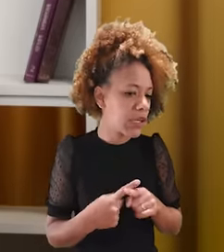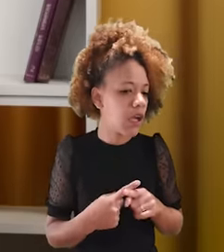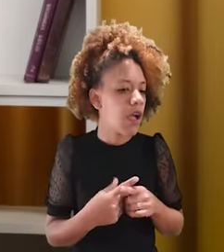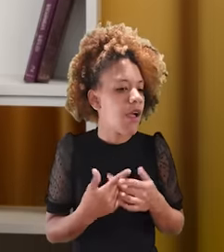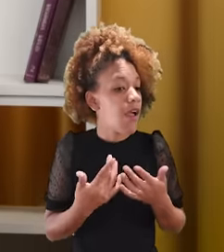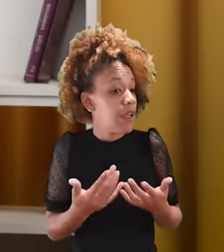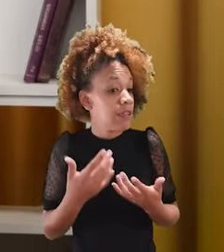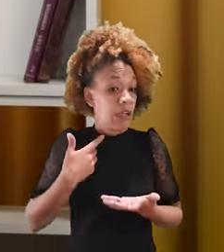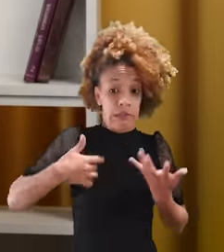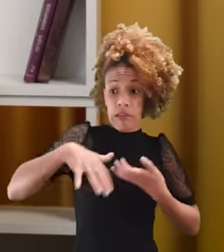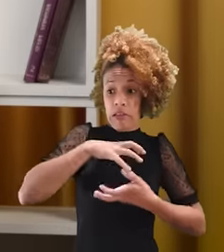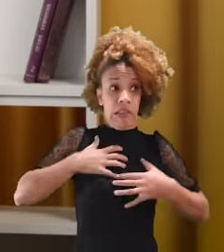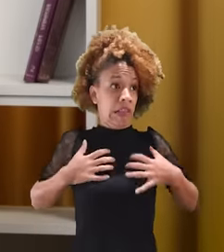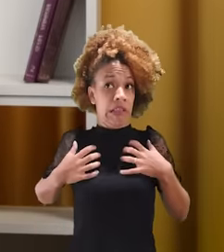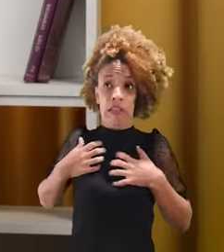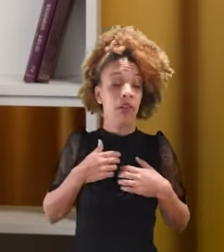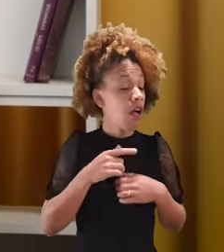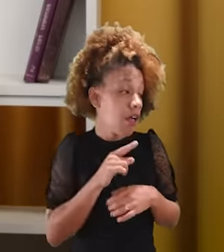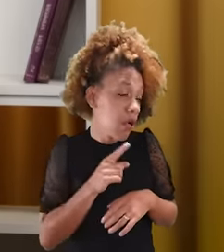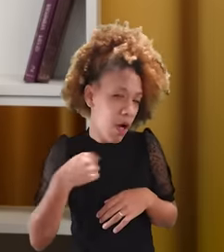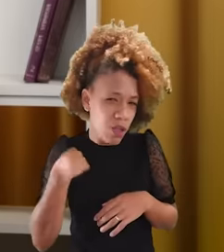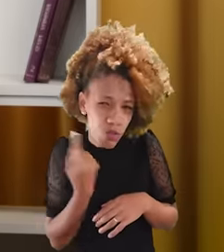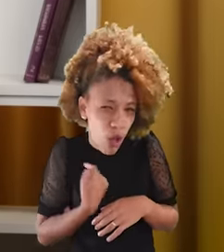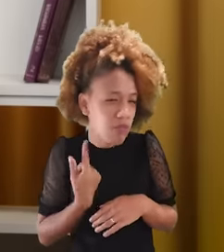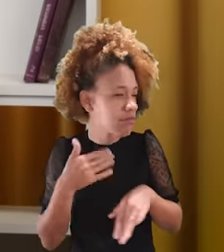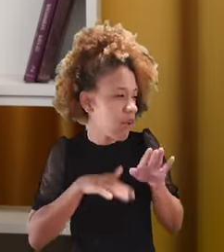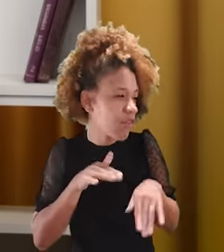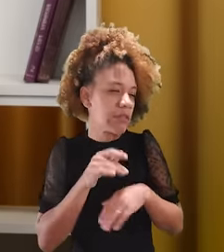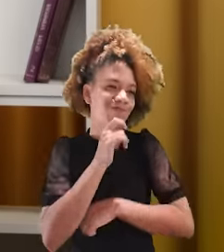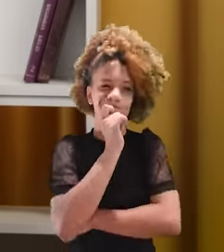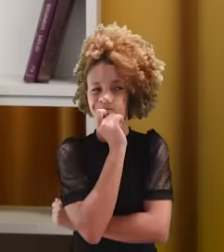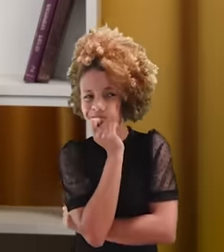surf no meio de uma guerra a gente talvez aquela galera que tá assim vamos tentar analisar os